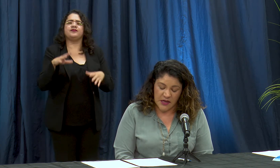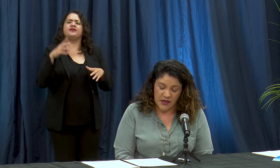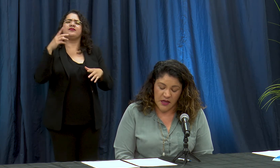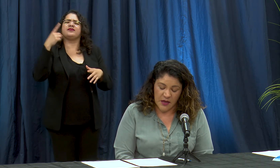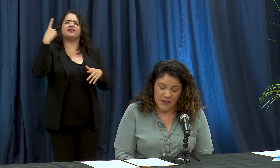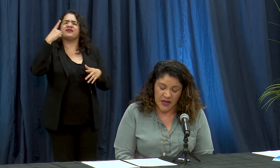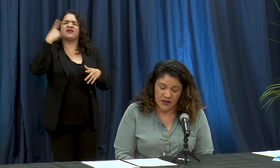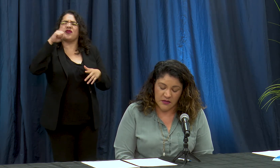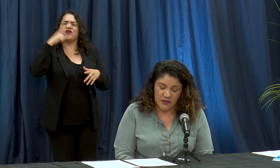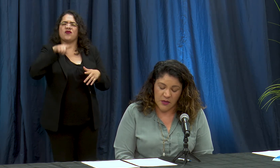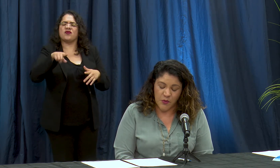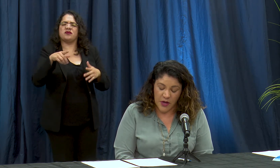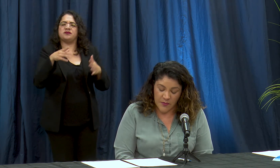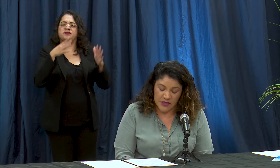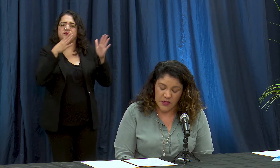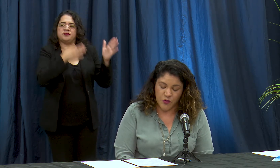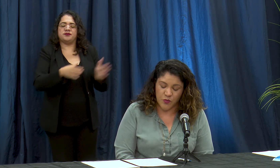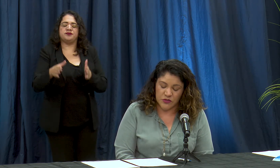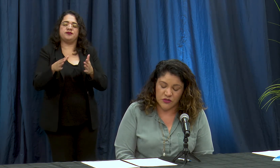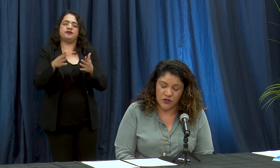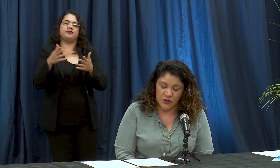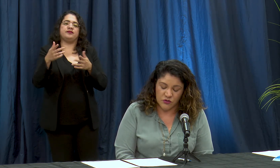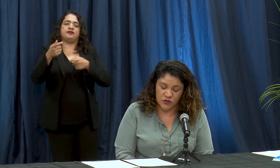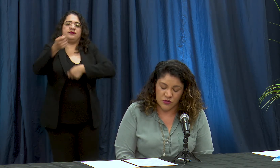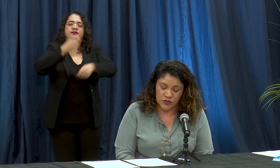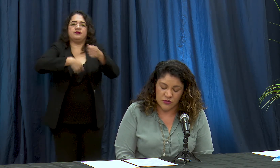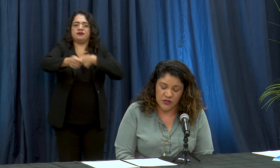Camby are temporal meant a propósito de algunos nose